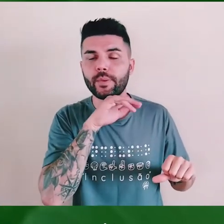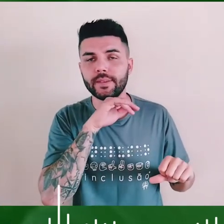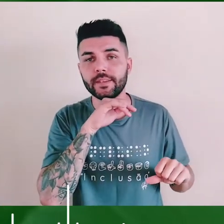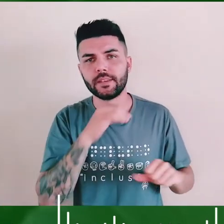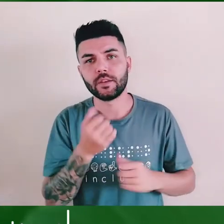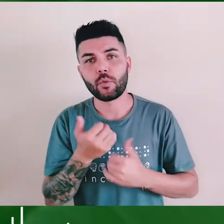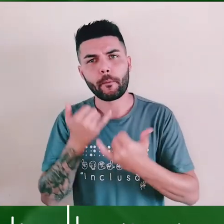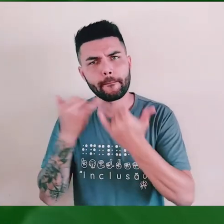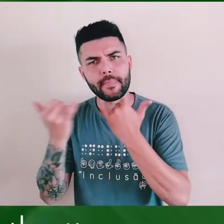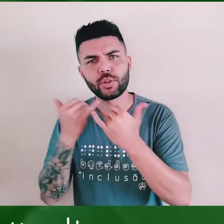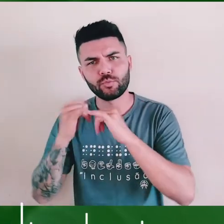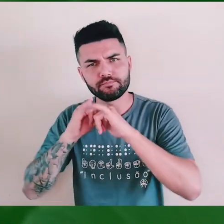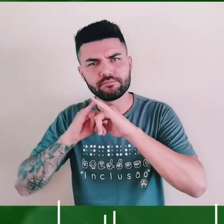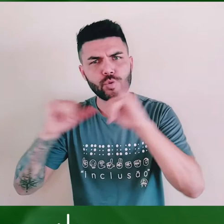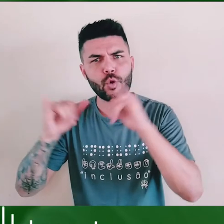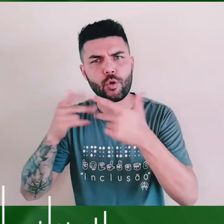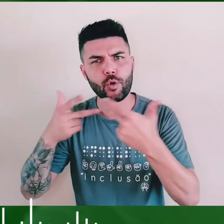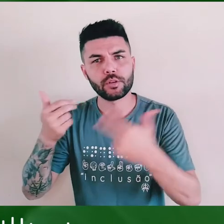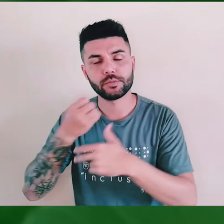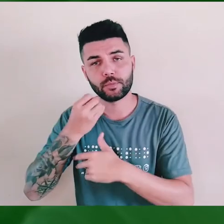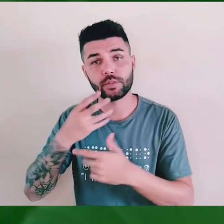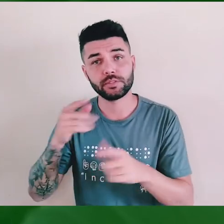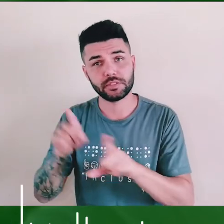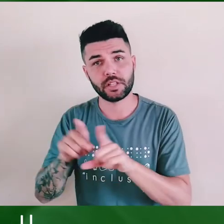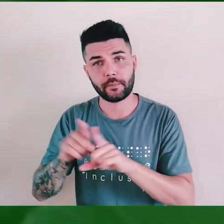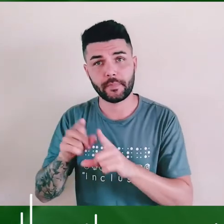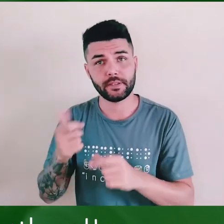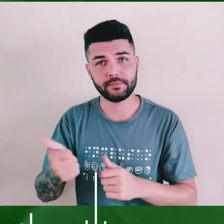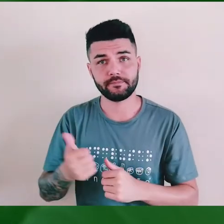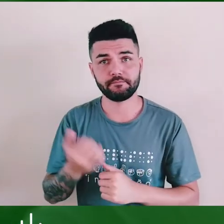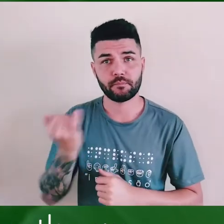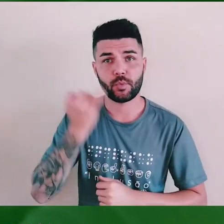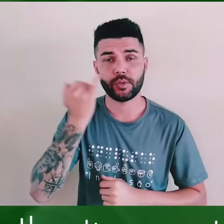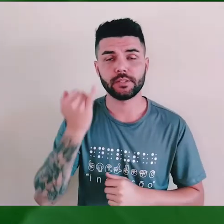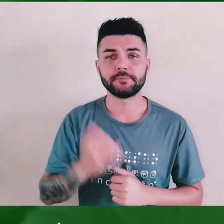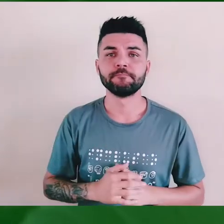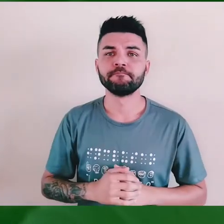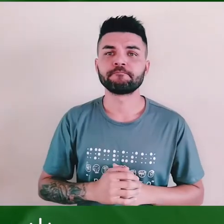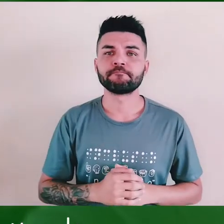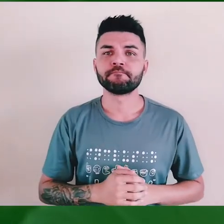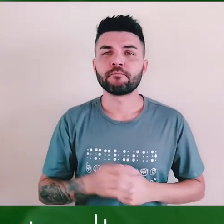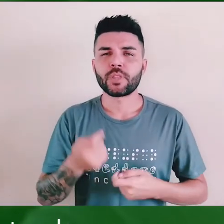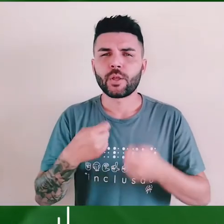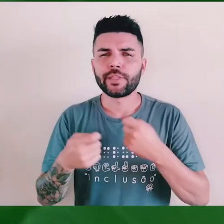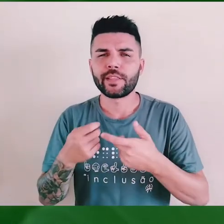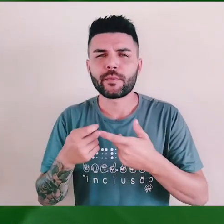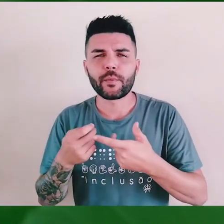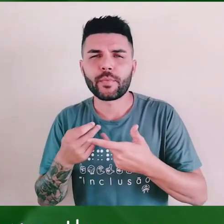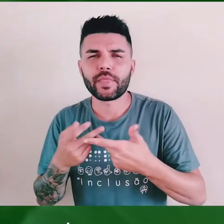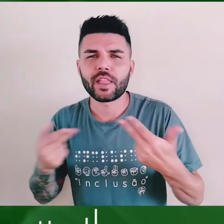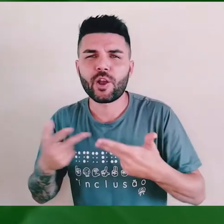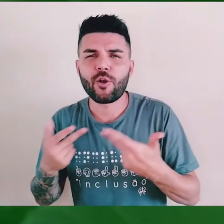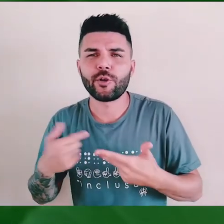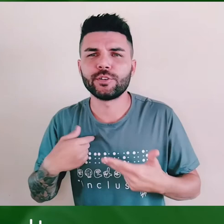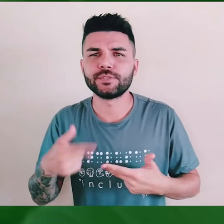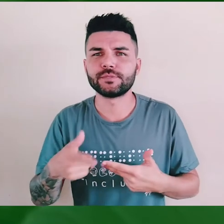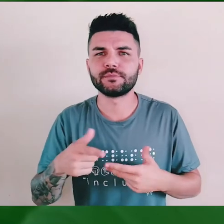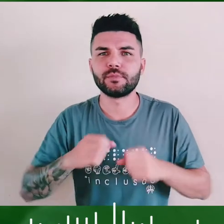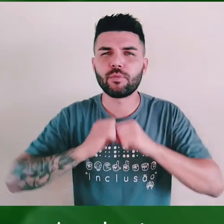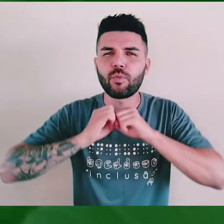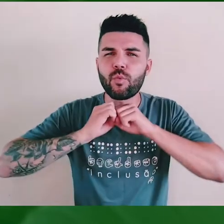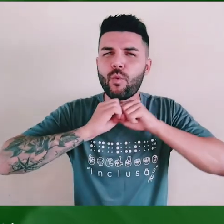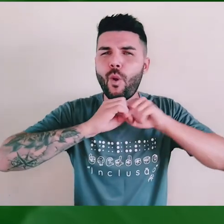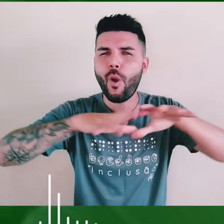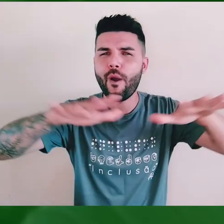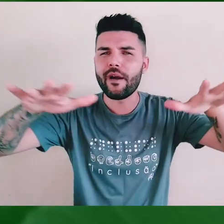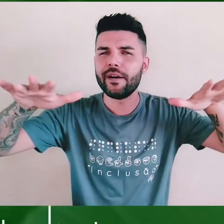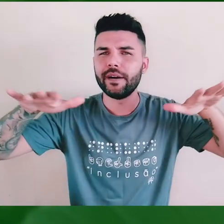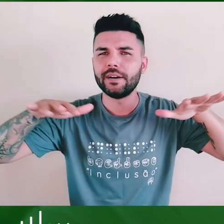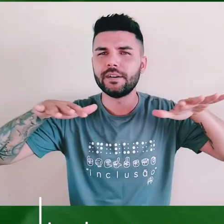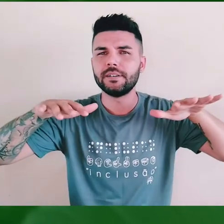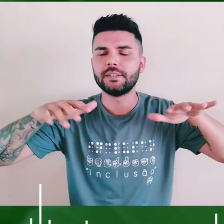ta falando do Fala Zezé e foi uma coisa que viralizou, a torcida do Atlético que cantava